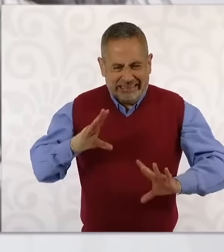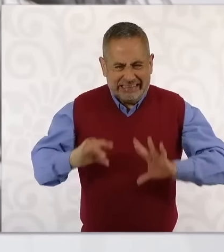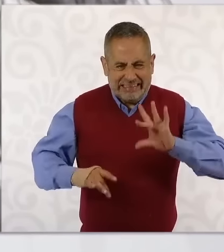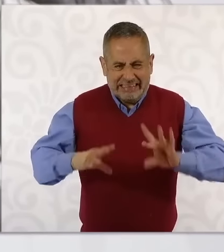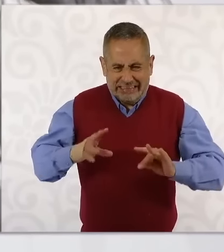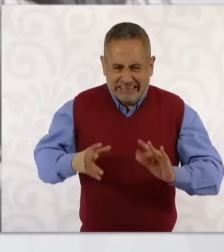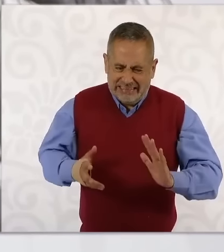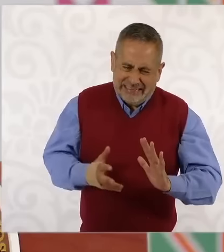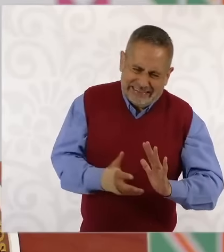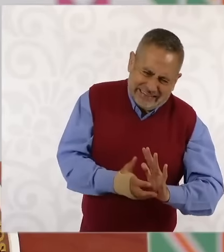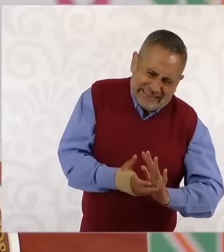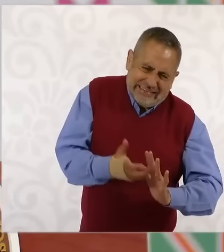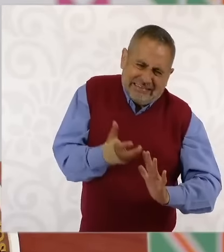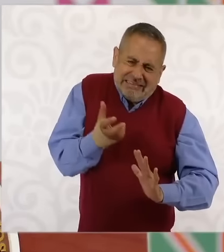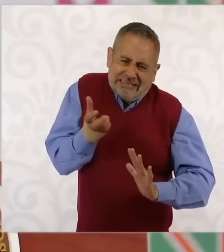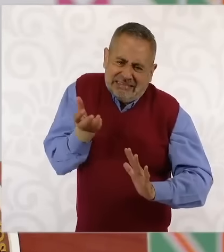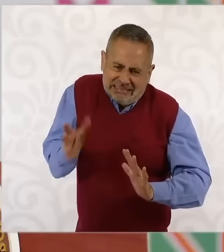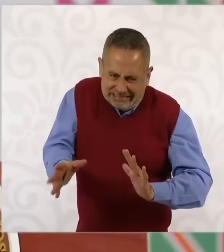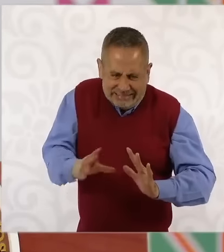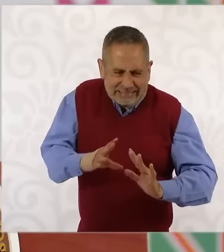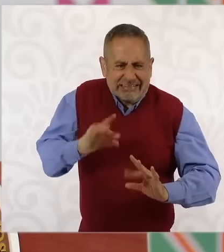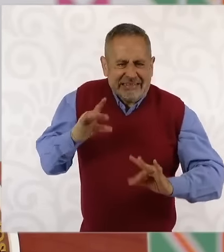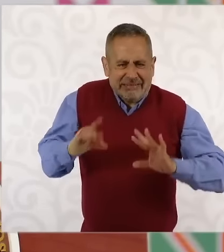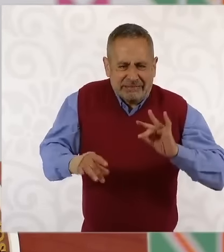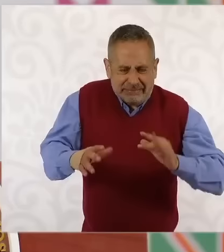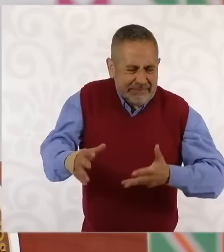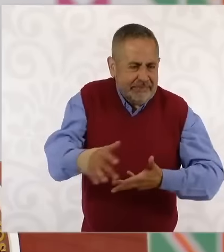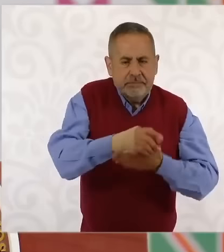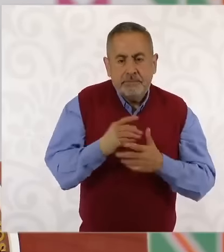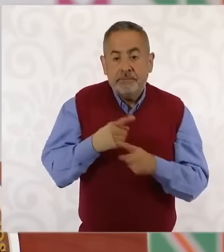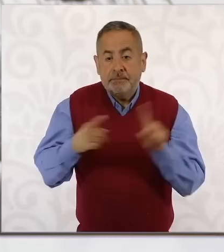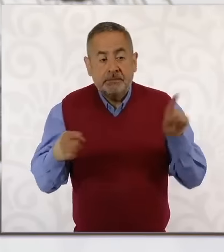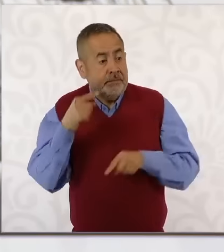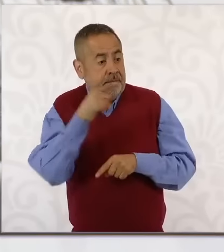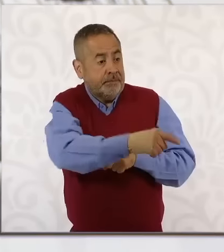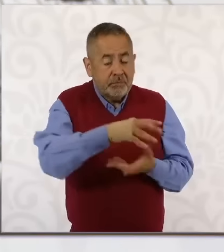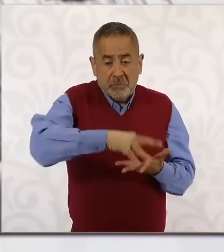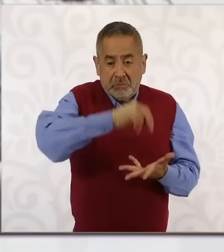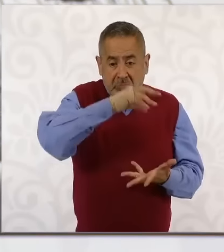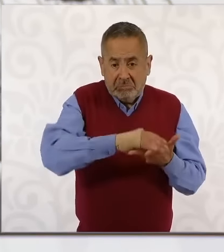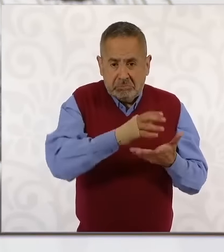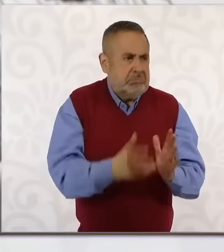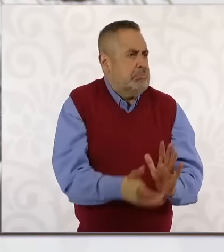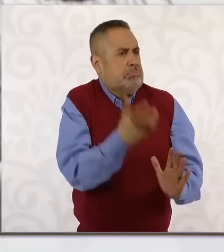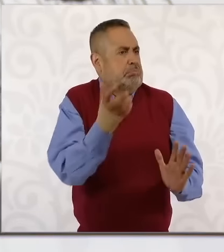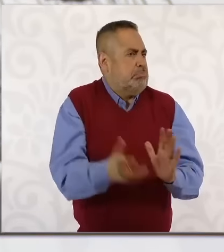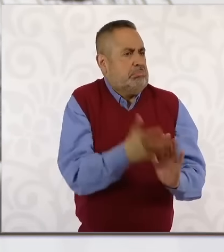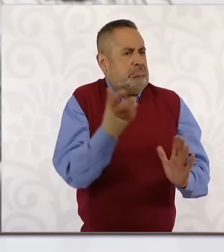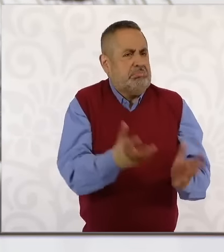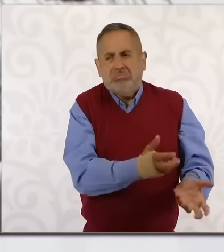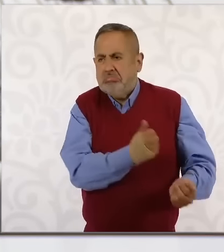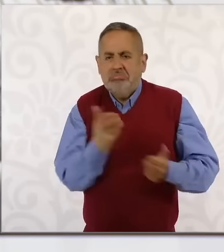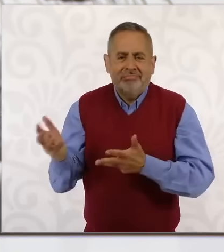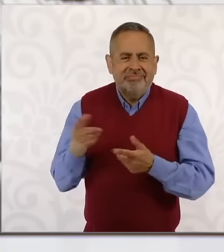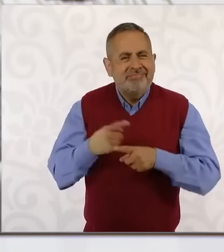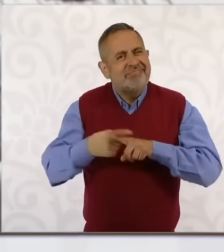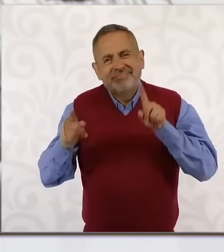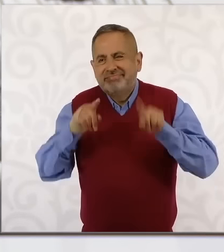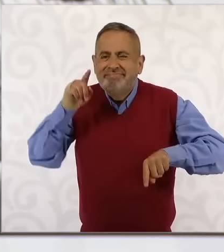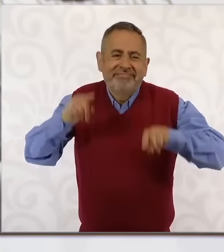recolección que ahí donde es tierra de otro tipo eh o otro tipo de contenido de suelo. Entonces